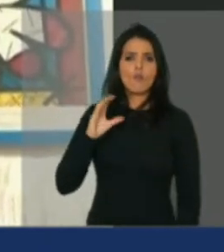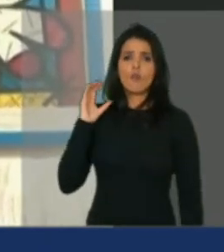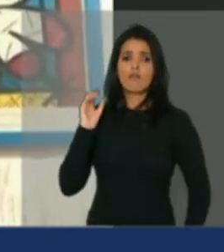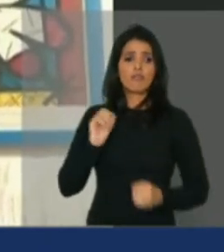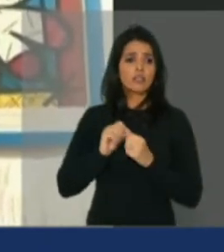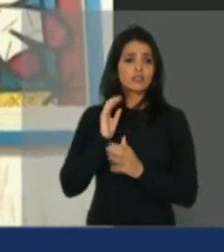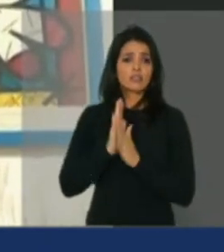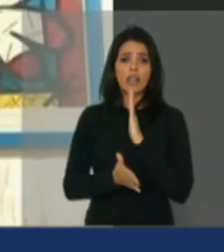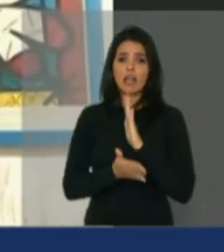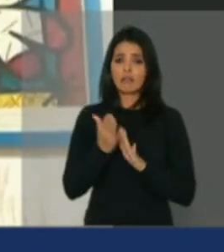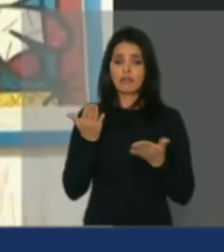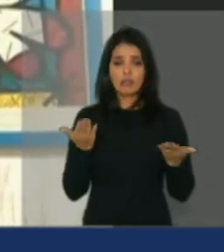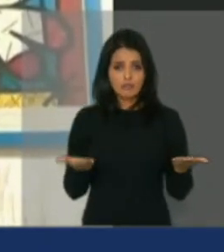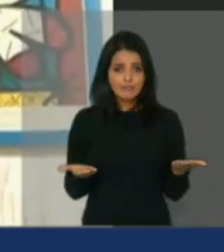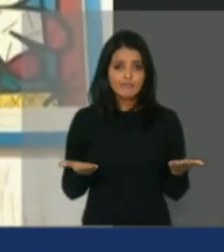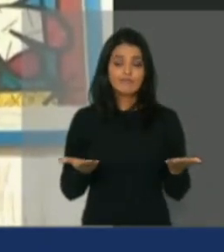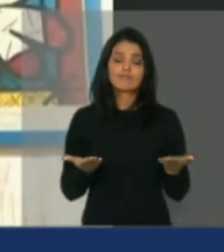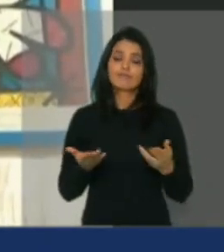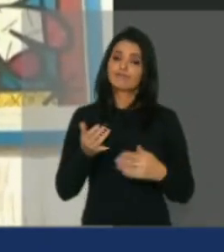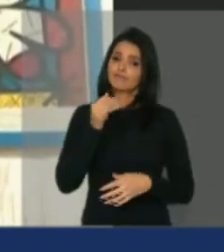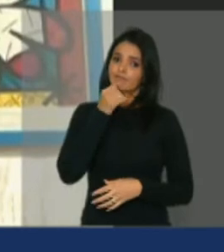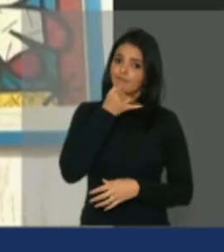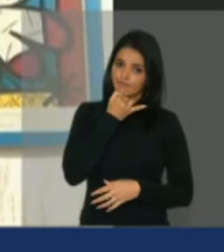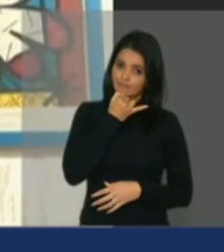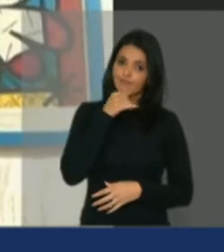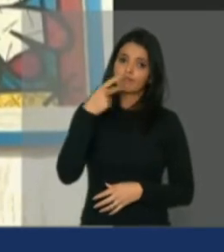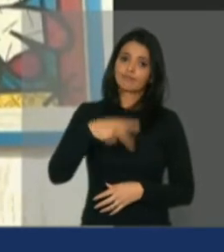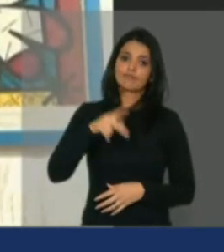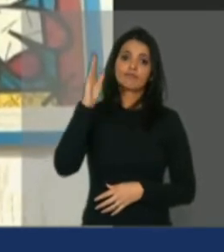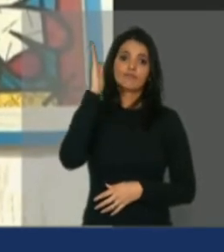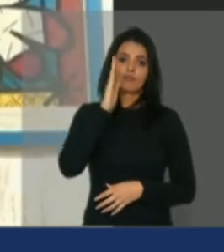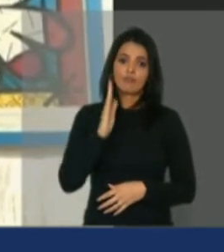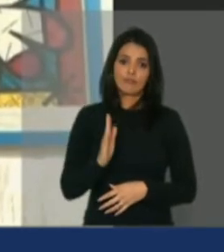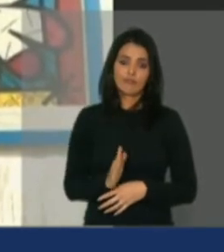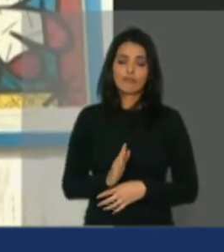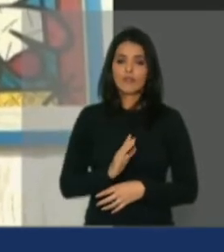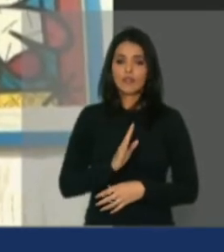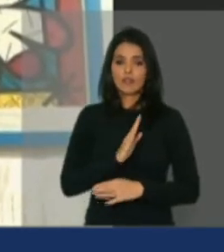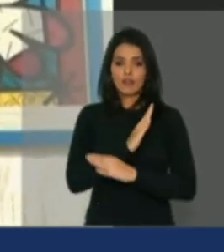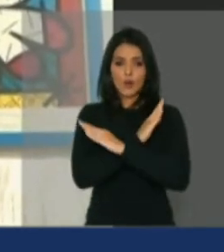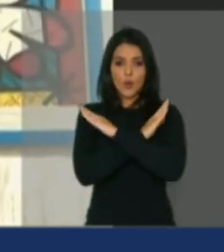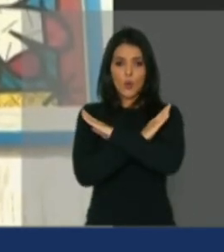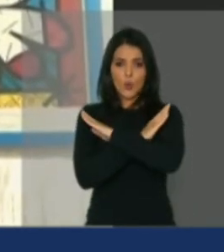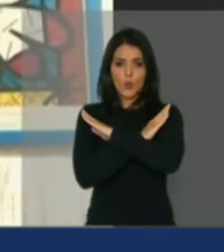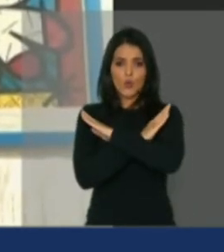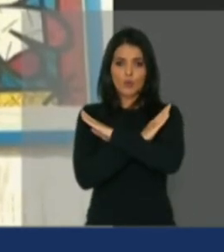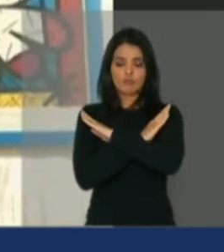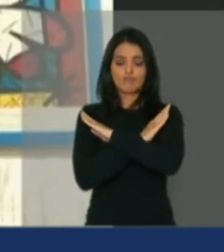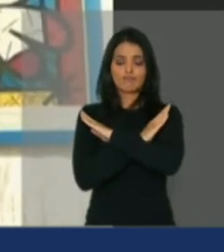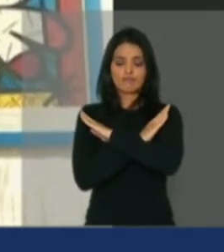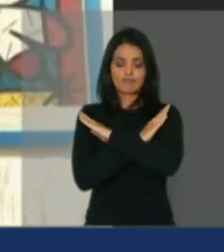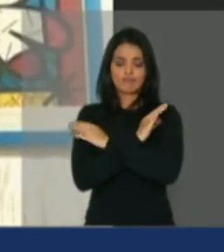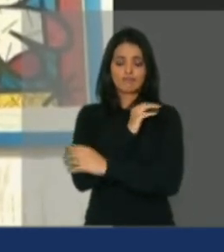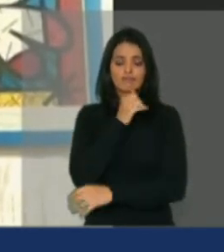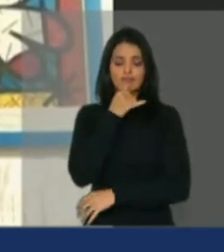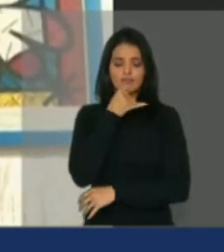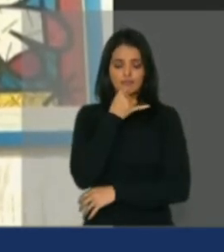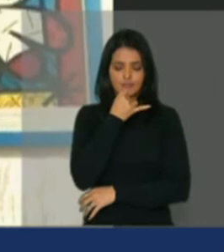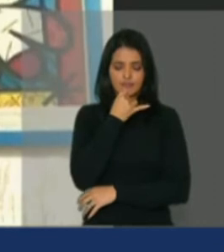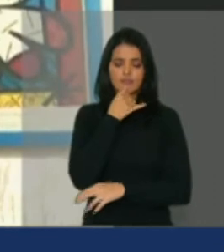PREVENÇÃO, E QUE ENCARASSE COM RESPONSABILIDADE DA PANDEMIA, INFELIZMENTE, O BRASIL ESTÁ DE LUTO COM ESTA TRAGÉDIA QUE NÓS ESTAMOS VIVENDO, E INFELIZMENTE...